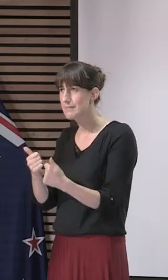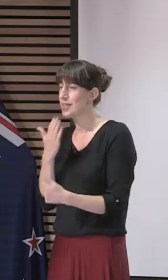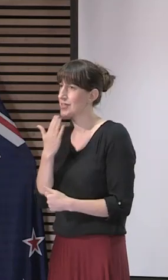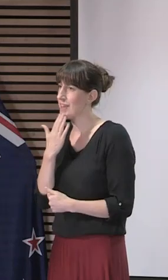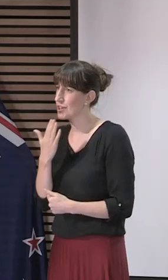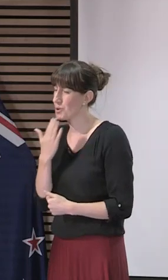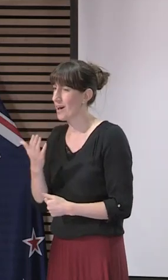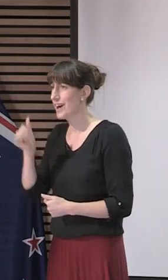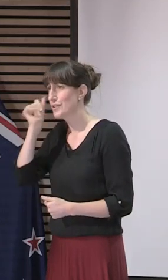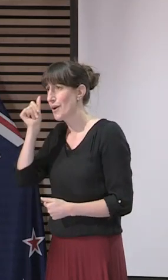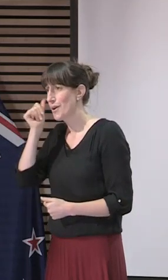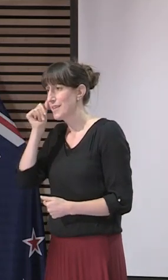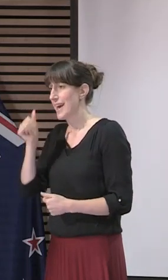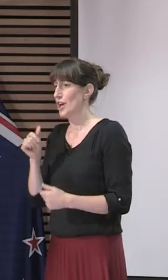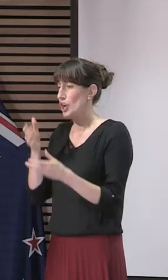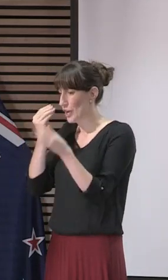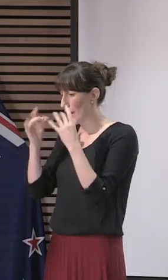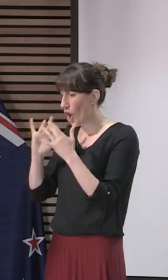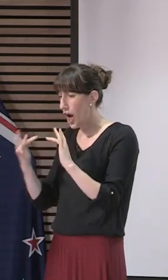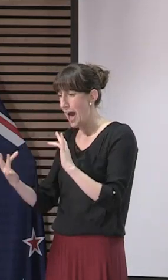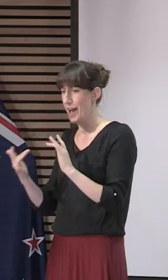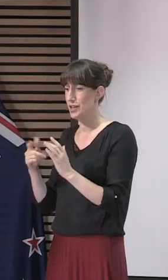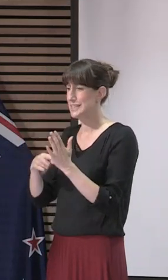te pumau ki te whakakii i a taatau i mahi, ana, ko te ako me te mahi mai i te kaainga mena ka